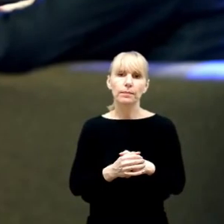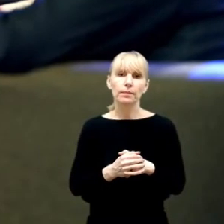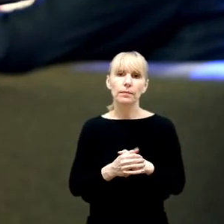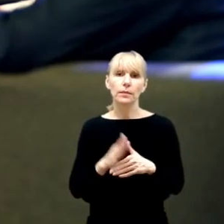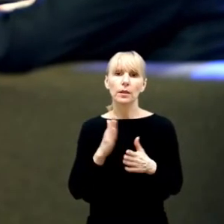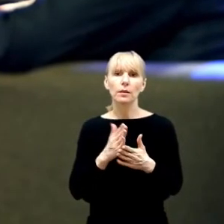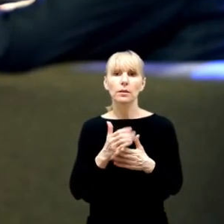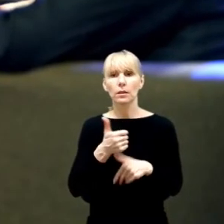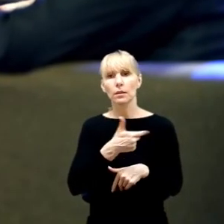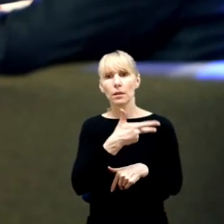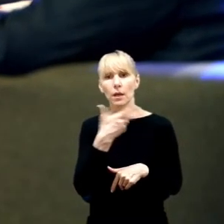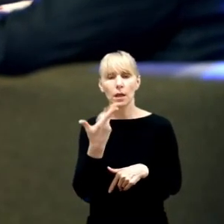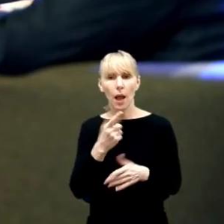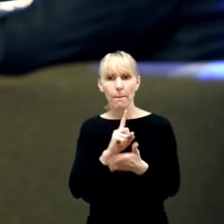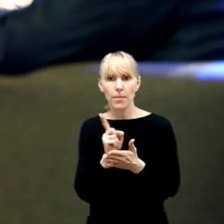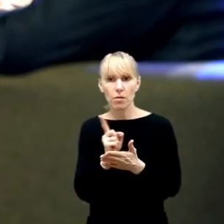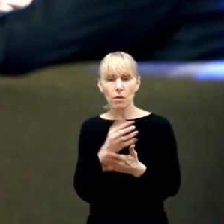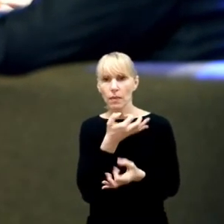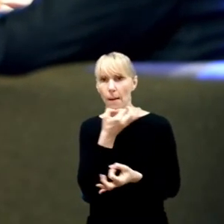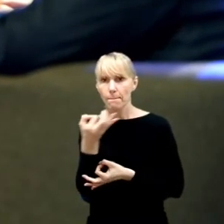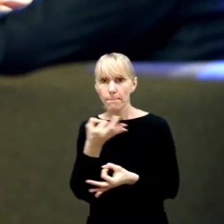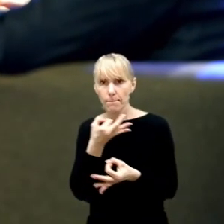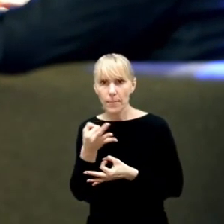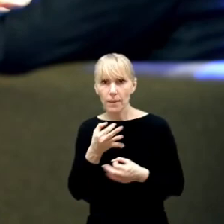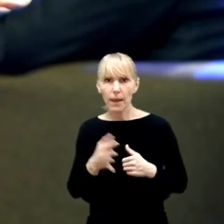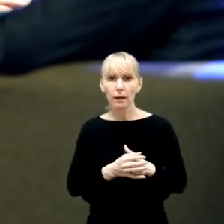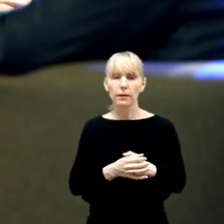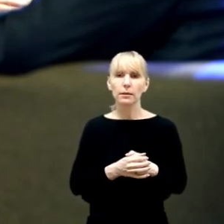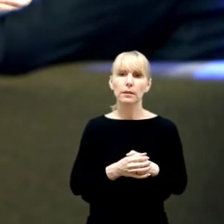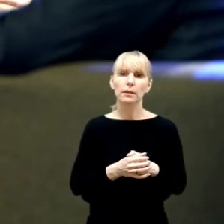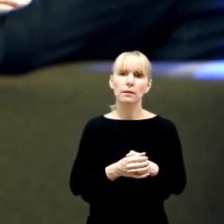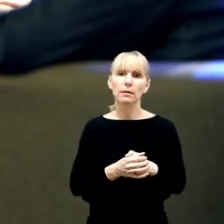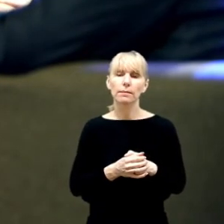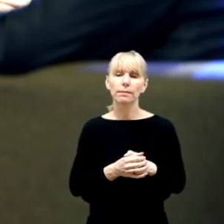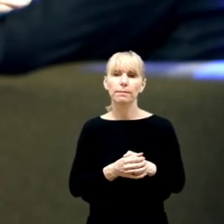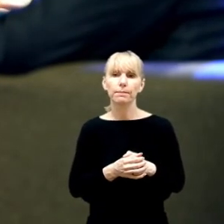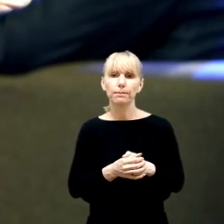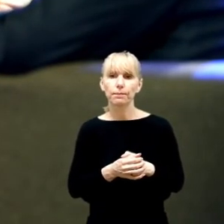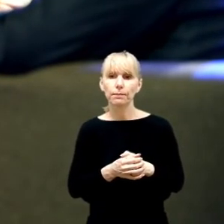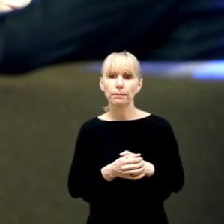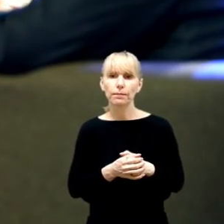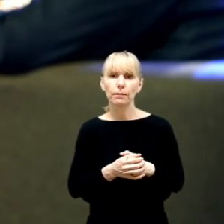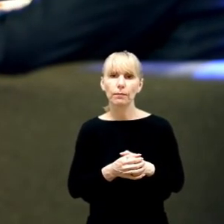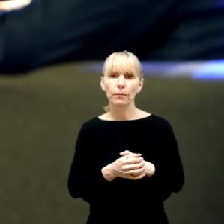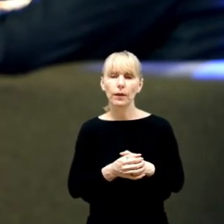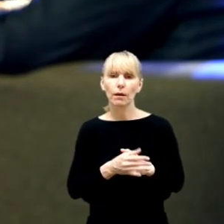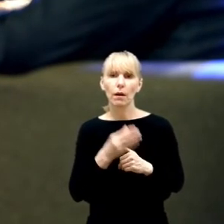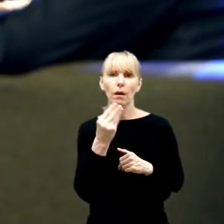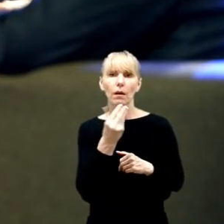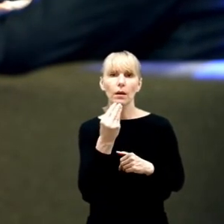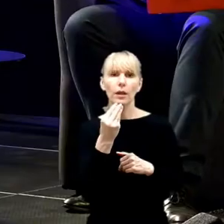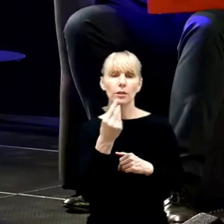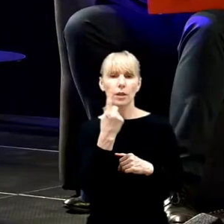jeżeli mają Państwo na sali też do naszych prelegentów, ale jeszcze ja mam takie jedno otwarte pytanie tym razem.